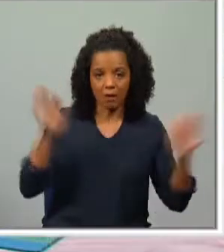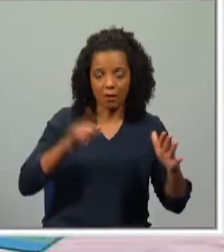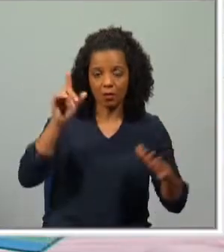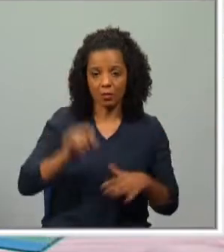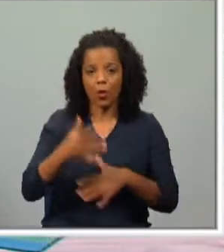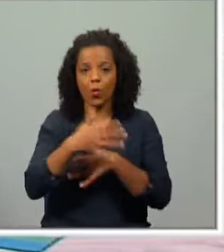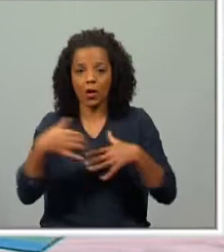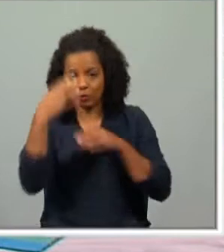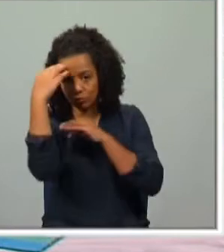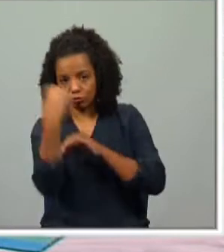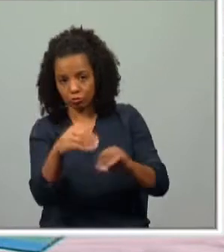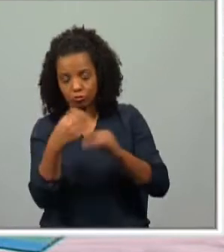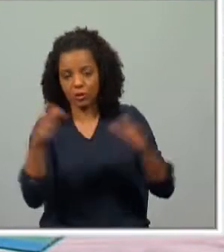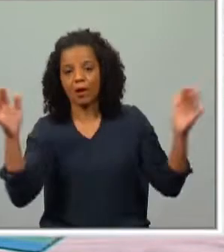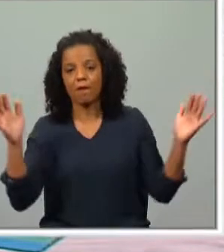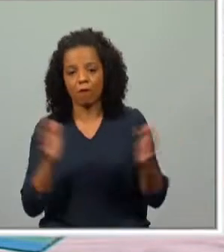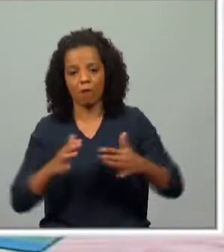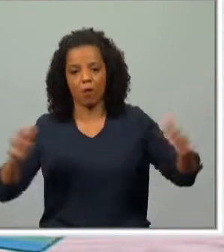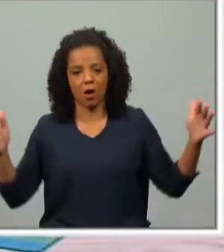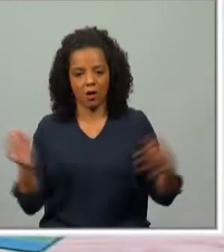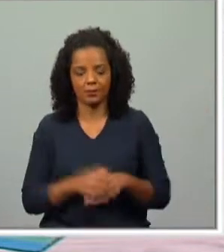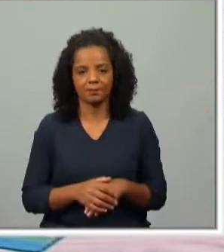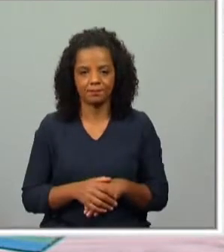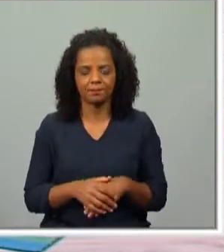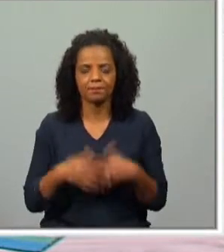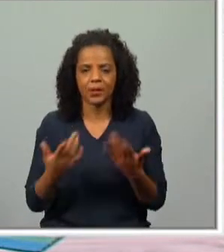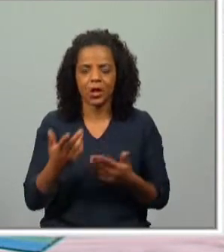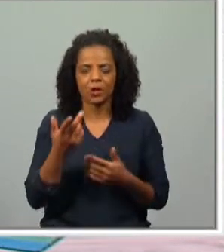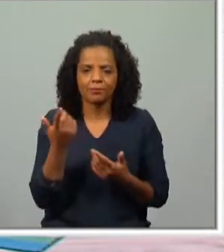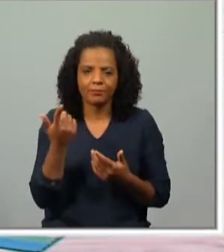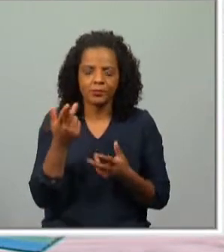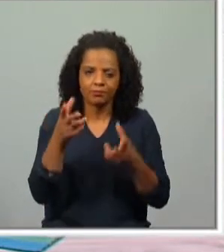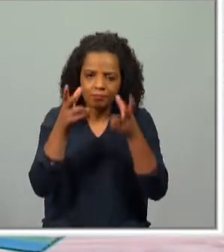então passamos Então à compreensão do oral para conhecermos um bocadinho mais 然後我們通過 Then 來了解口頭了解更多